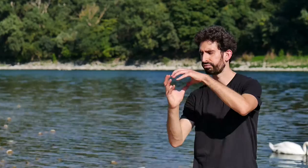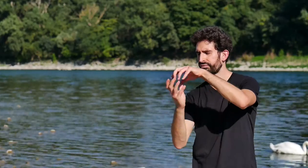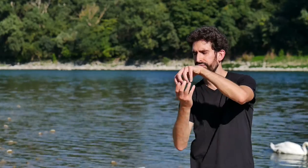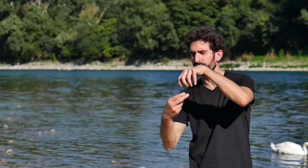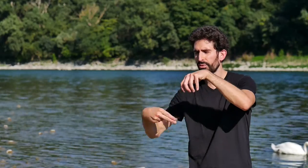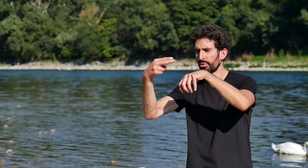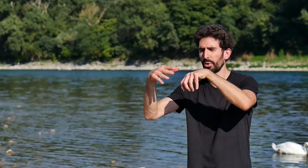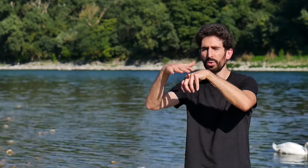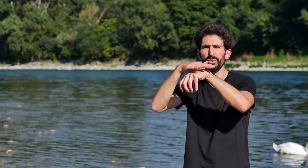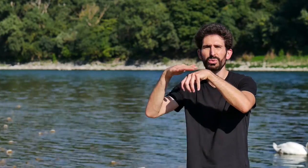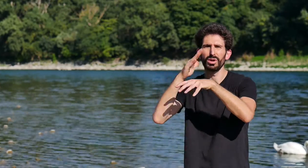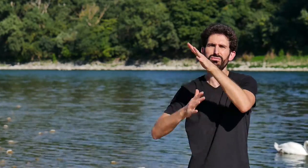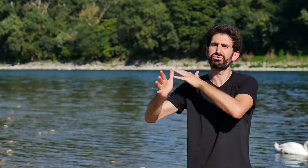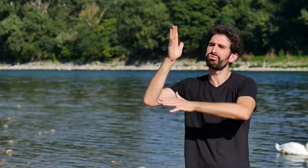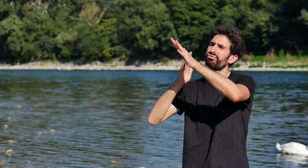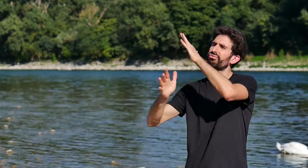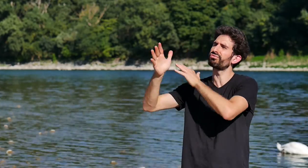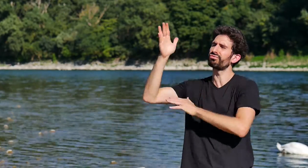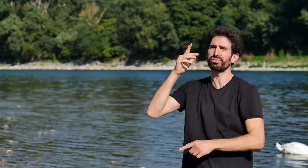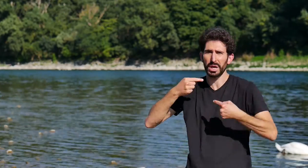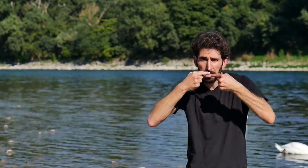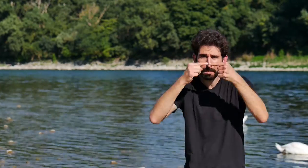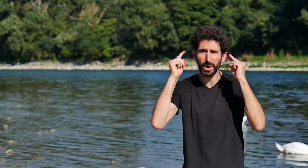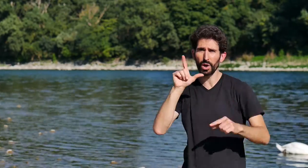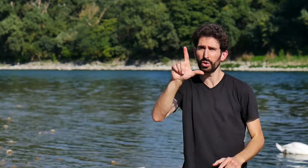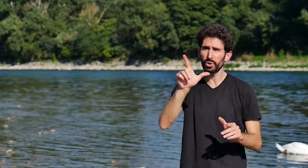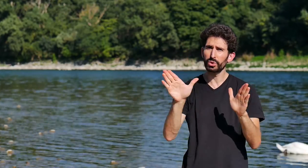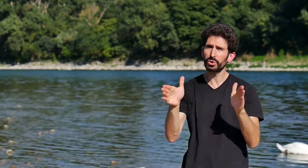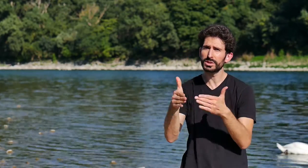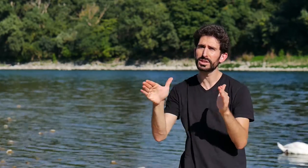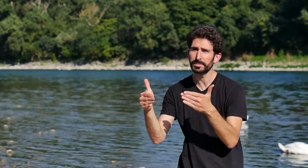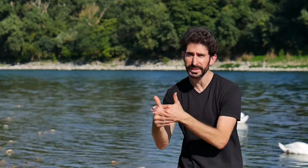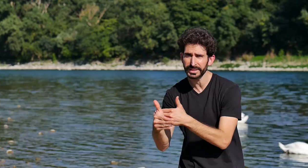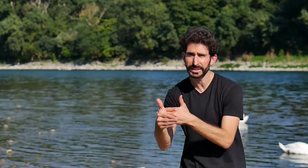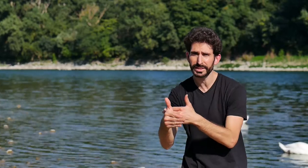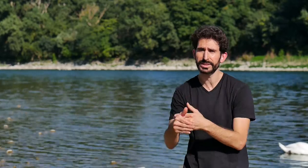Autrefois, dans l'hémisphère nord, il y avait deux espèces de pingouins.